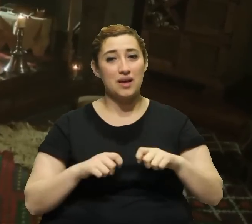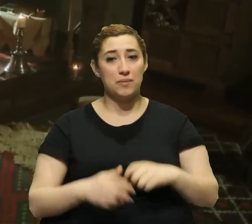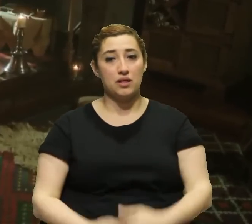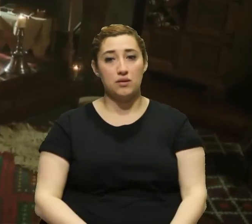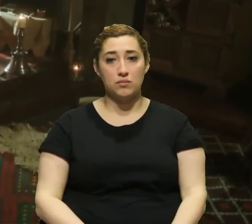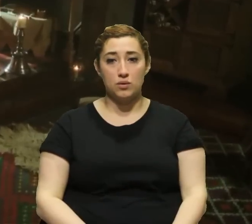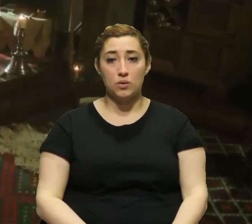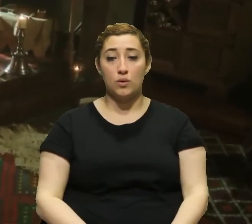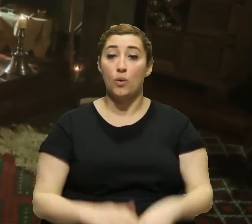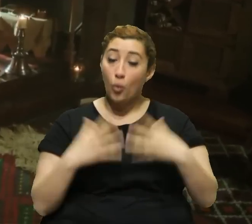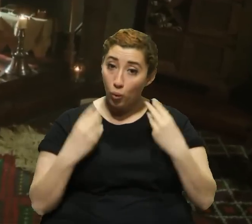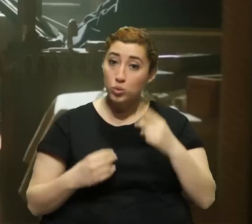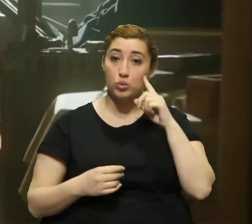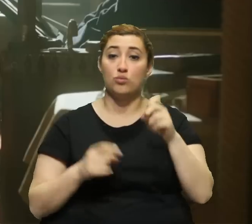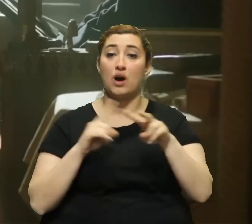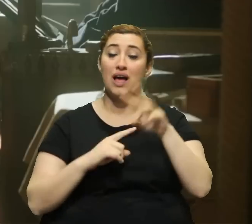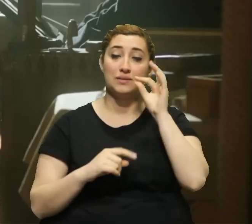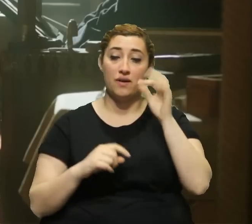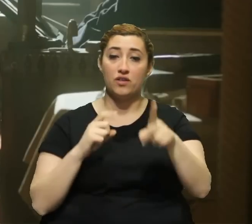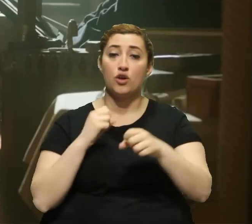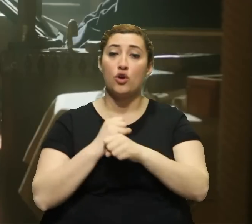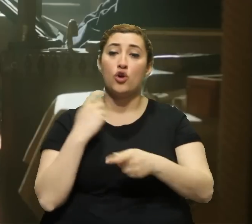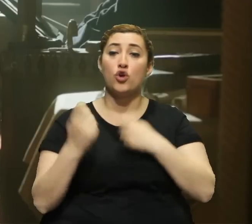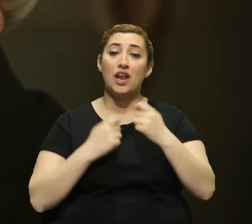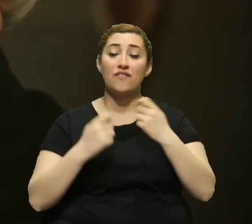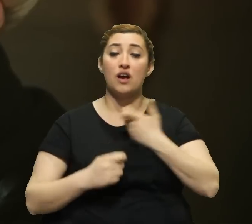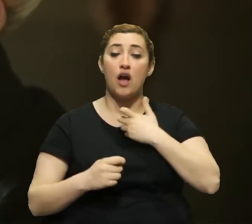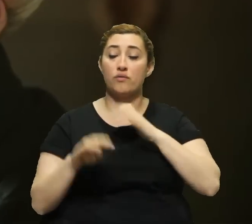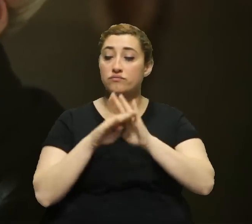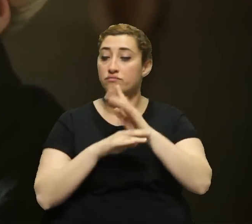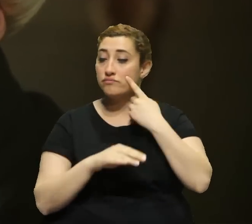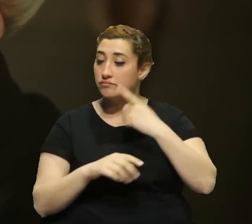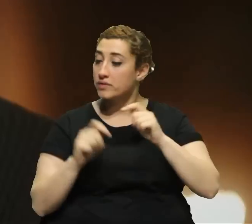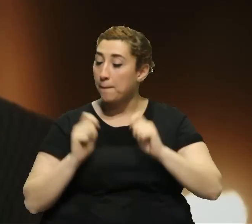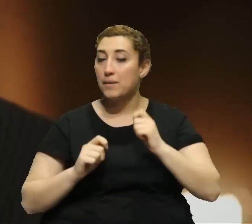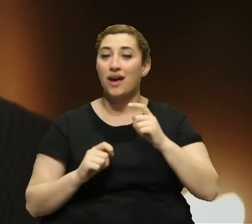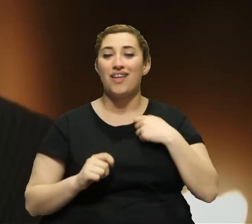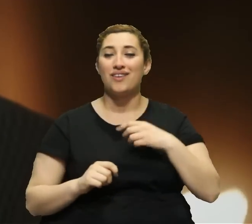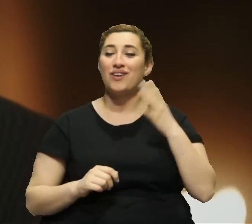Mümkün müdür Kasım Efendi. Vazifemiz kanunu tatbik etmek, yok saymak değil.